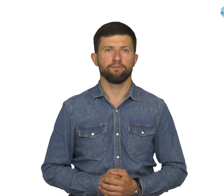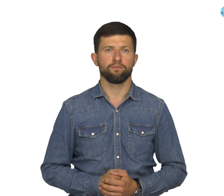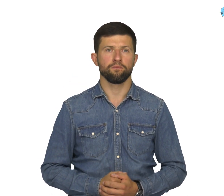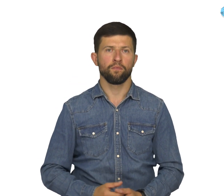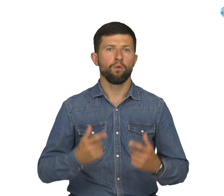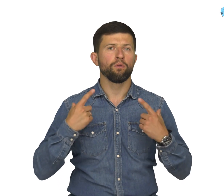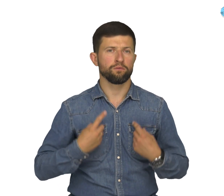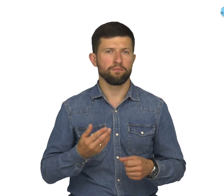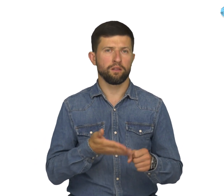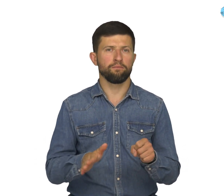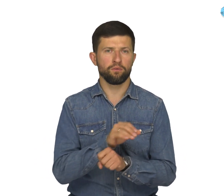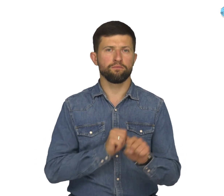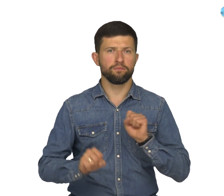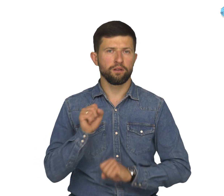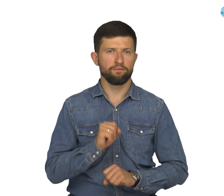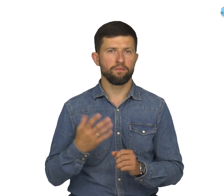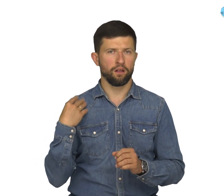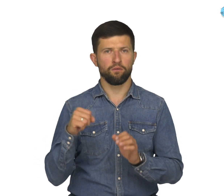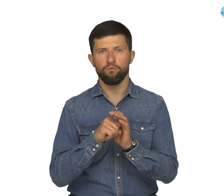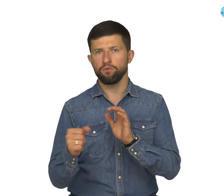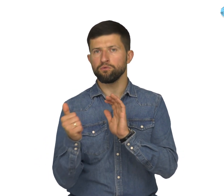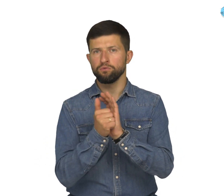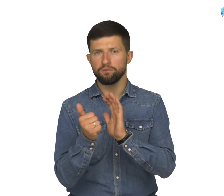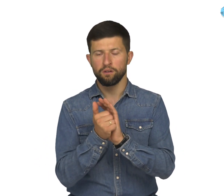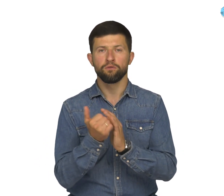osobie niepełnosprawnej w wieku powyżej 16 roku życia,